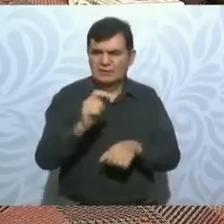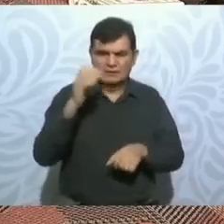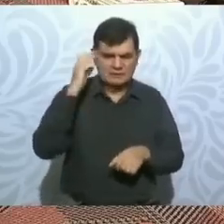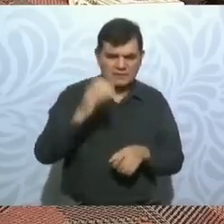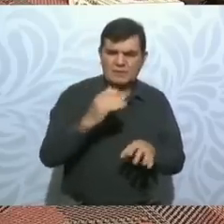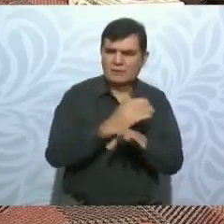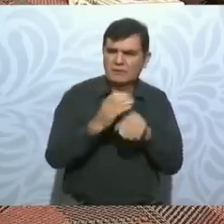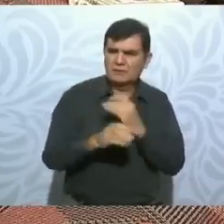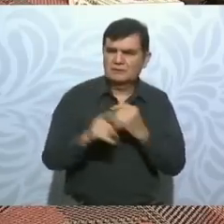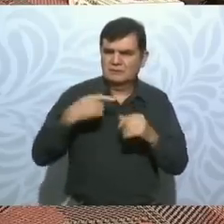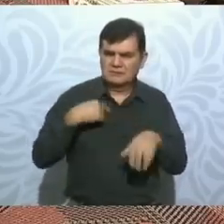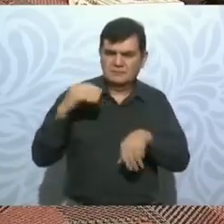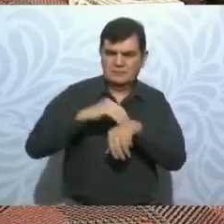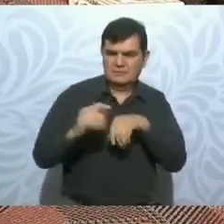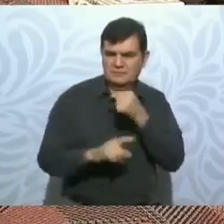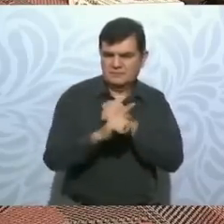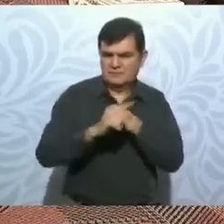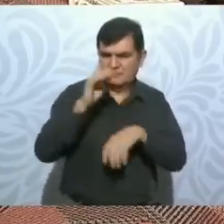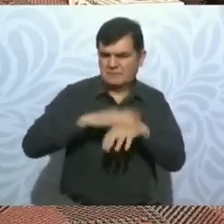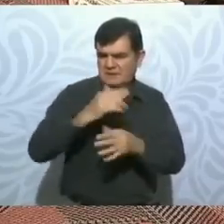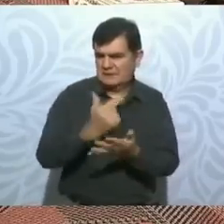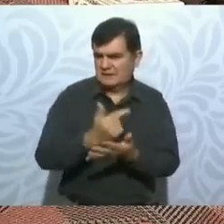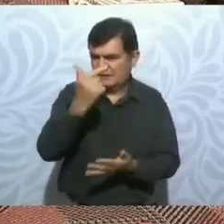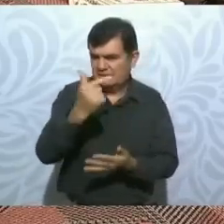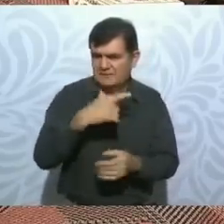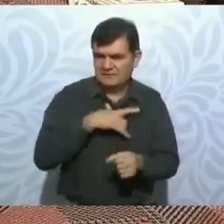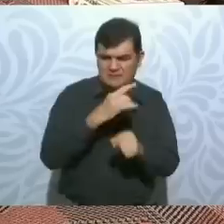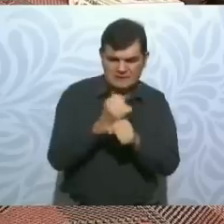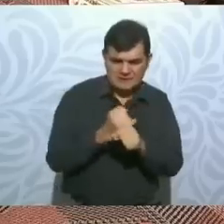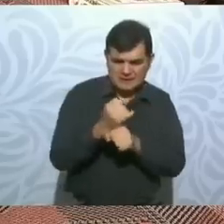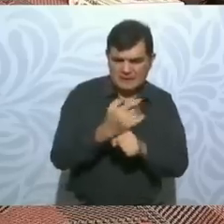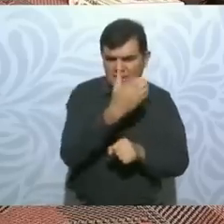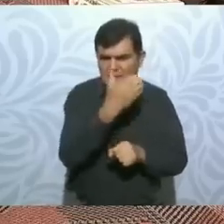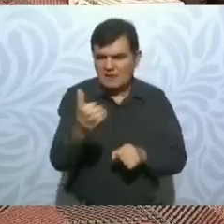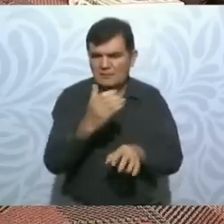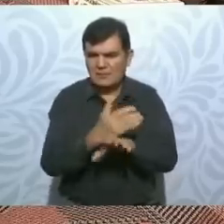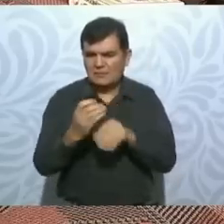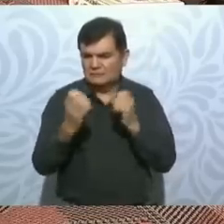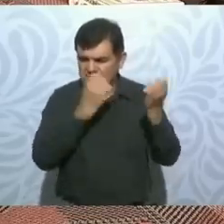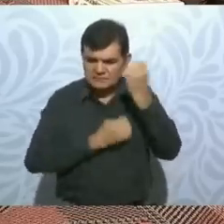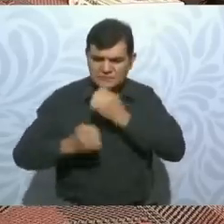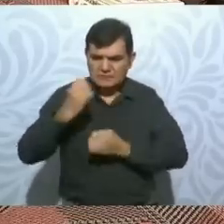mayor incidencia con investigadores de campo y analistas especializados generamos información